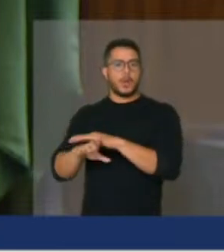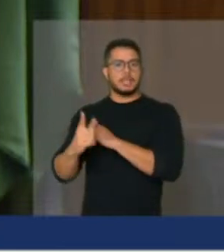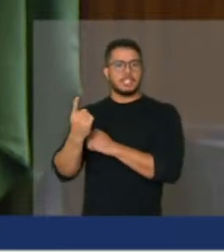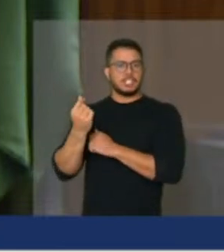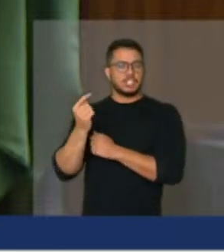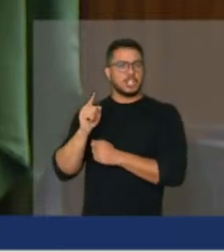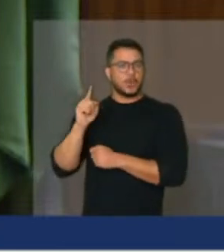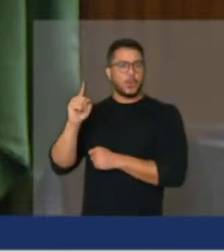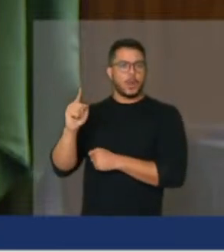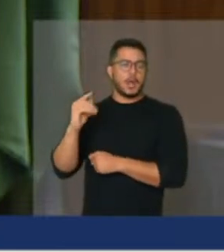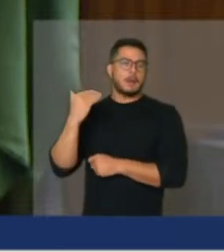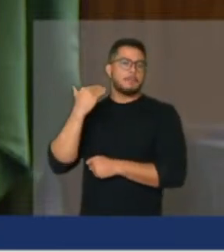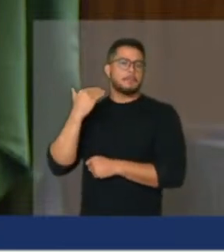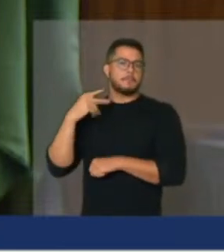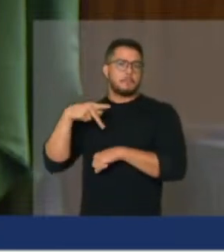ESTÁ ALISSON GAND IMPOSTO, OU ELE ESTÁ ALI FAZENDO LAVAGEM